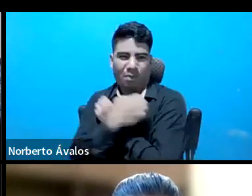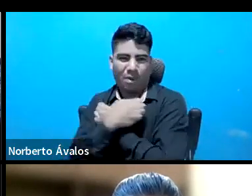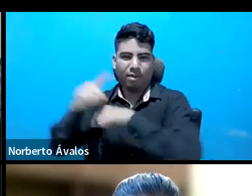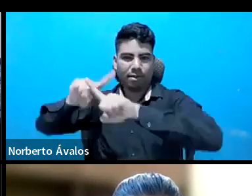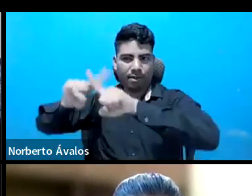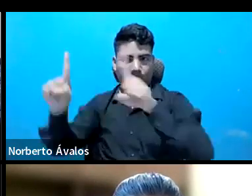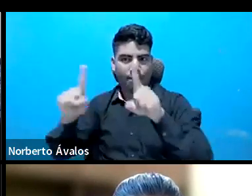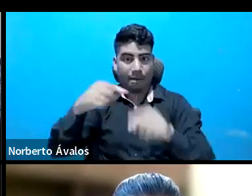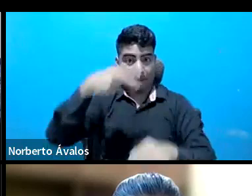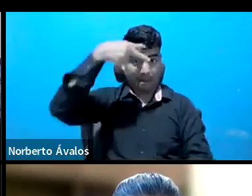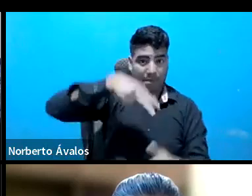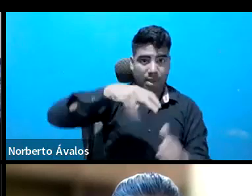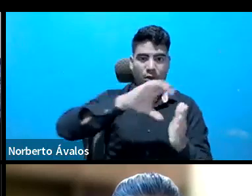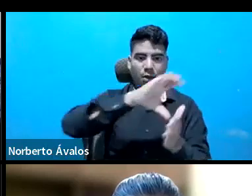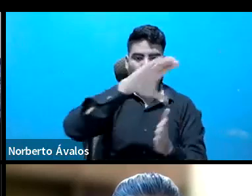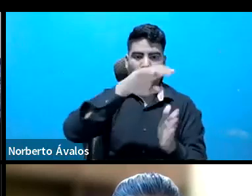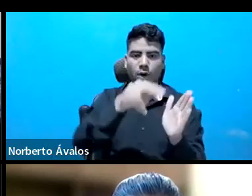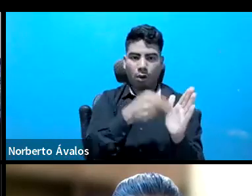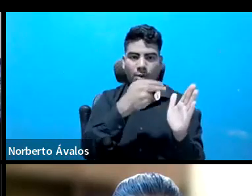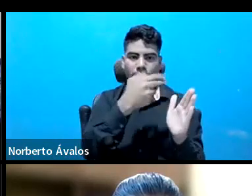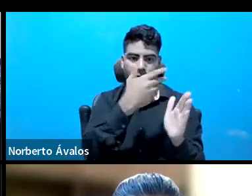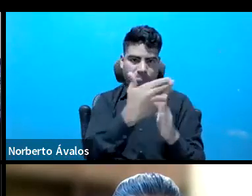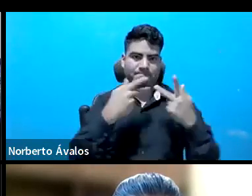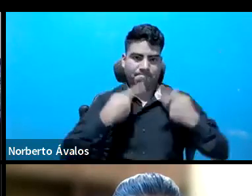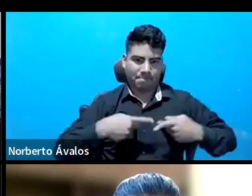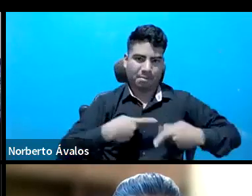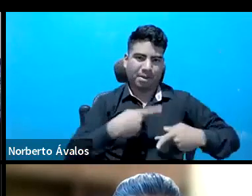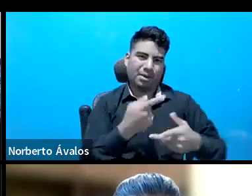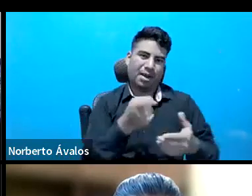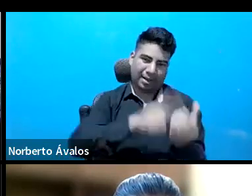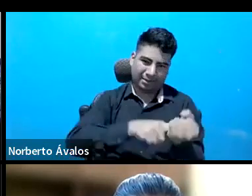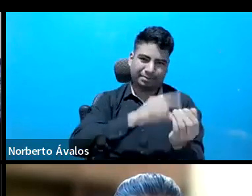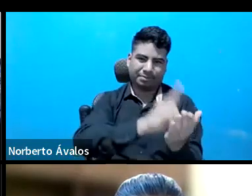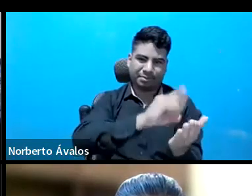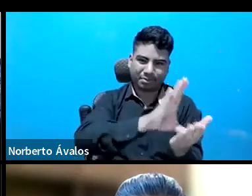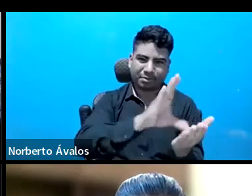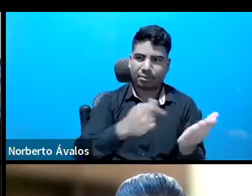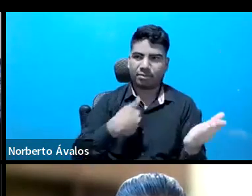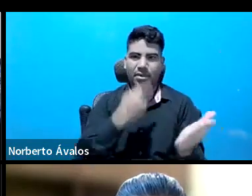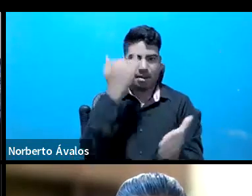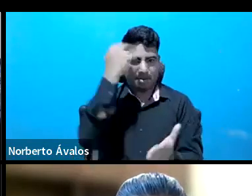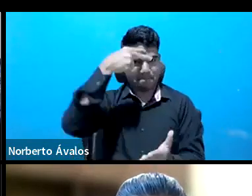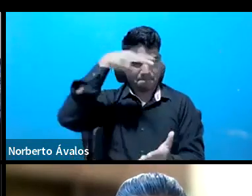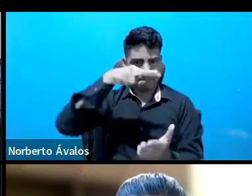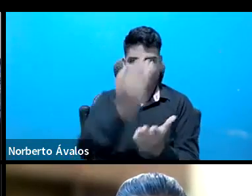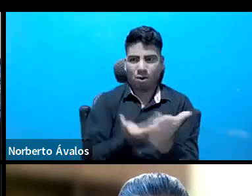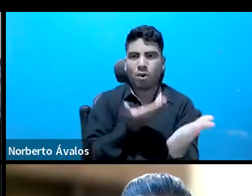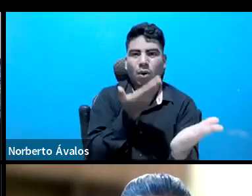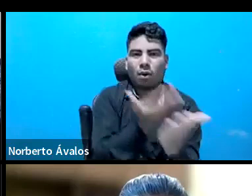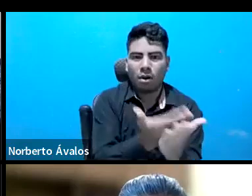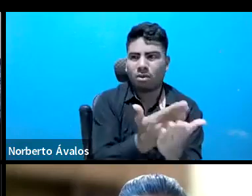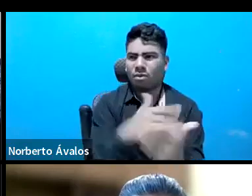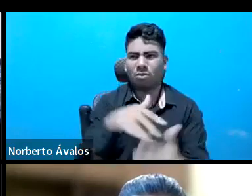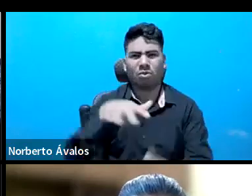Convención para las para las personas con discapacidad , todos Todos decían que por decían que por qué que si no era